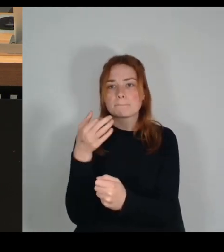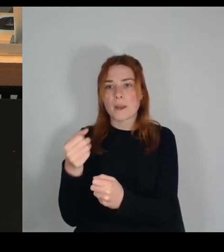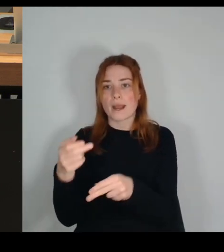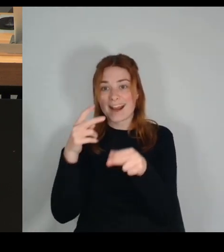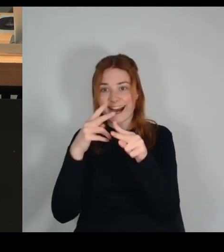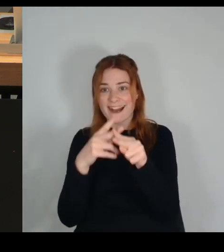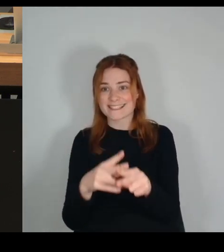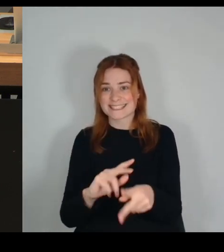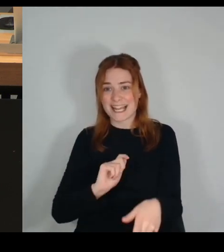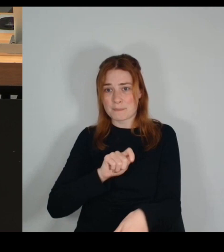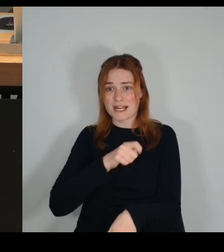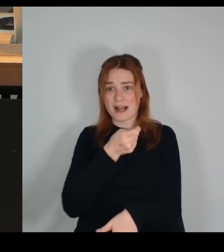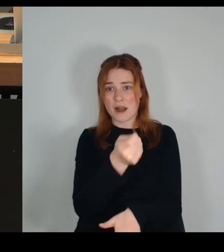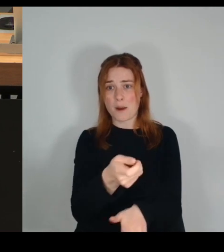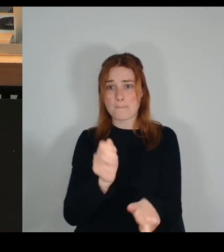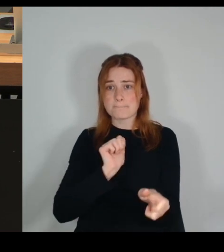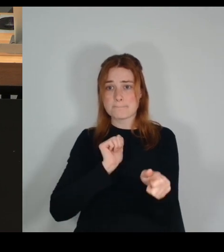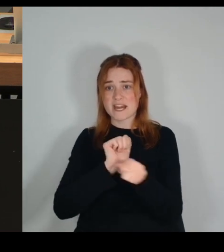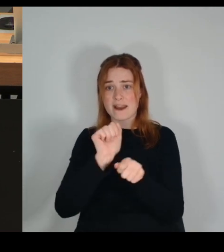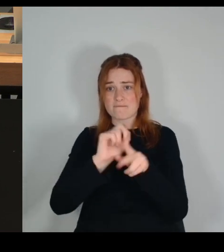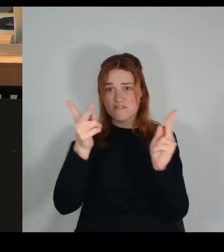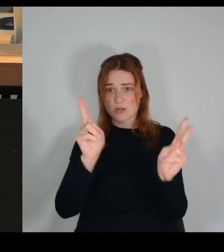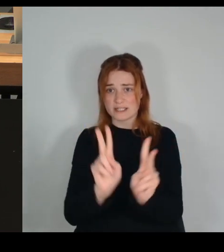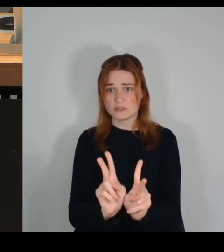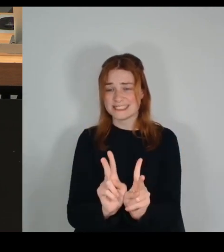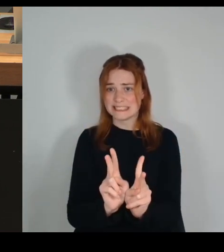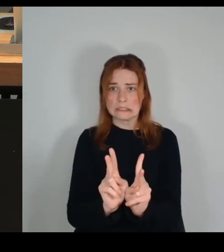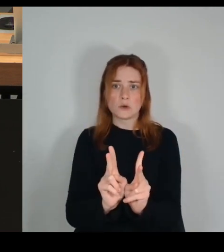sodass die Regelung 2004 wieder aufgehoben wurde.